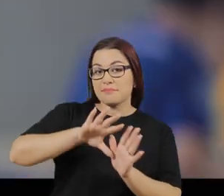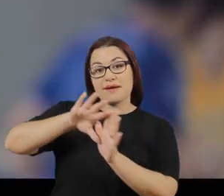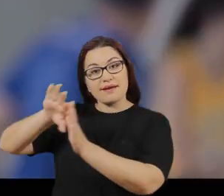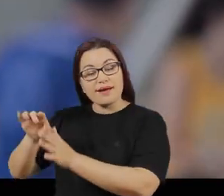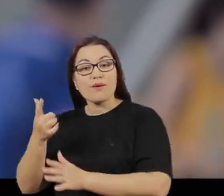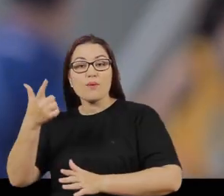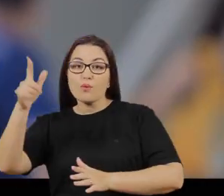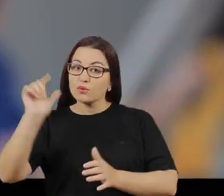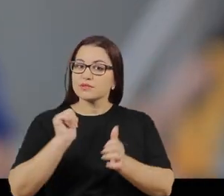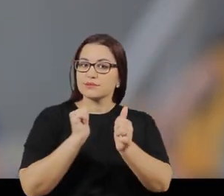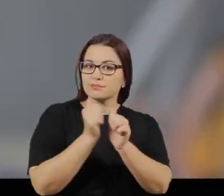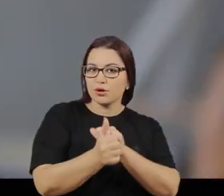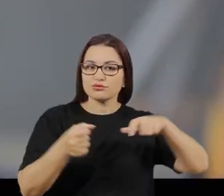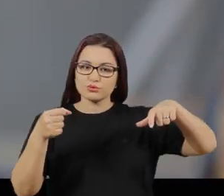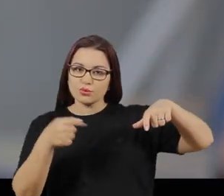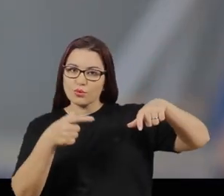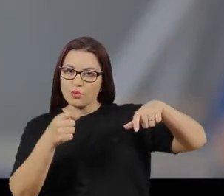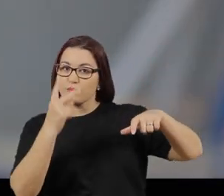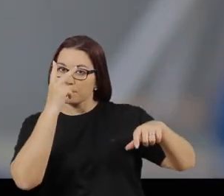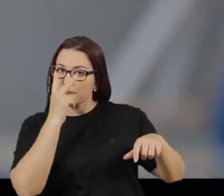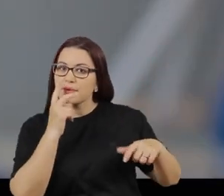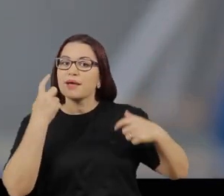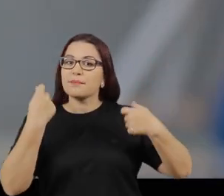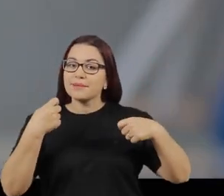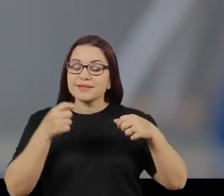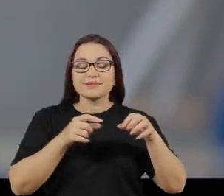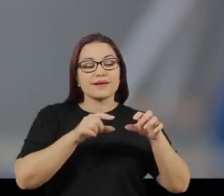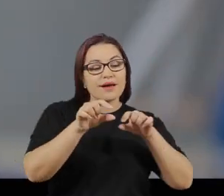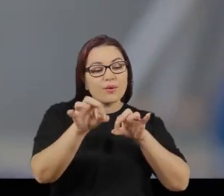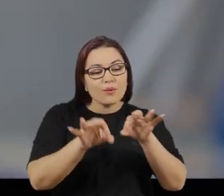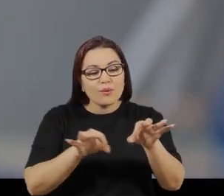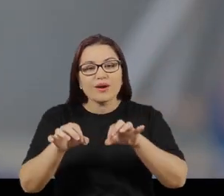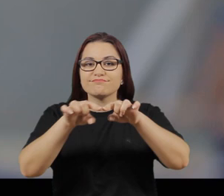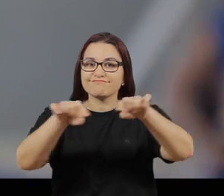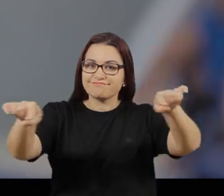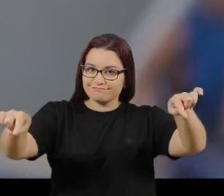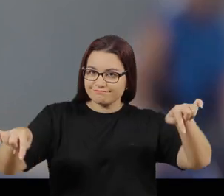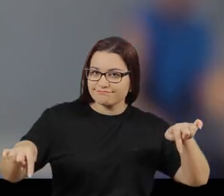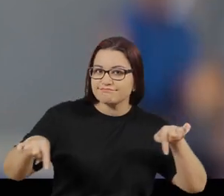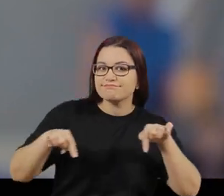Já no GoalBall, nós temos que montar quadra, tem toda uma outra forma de